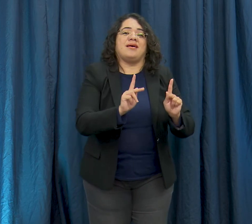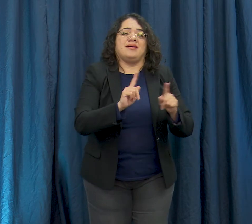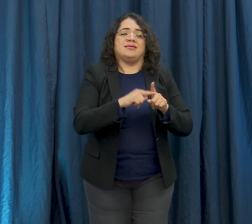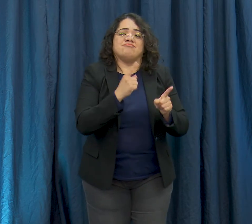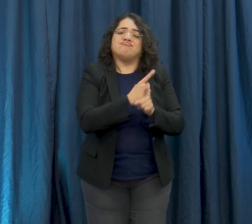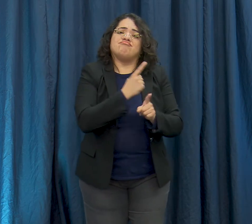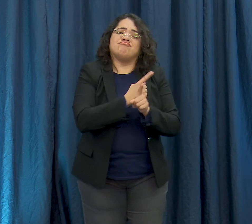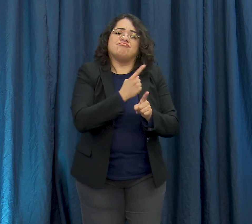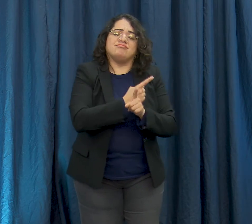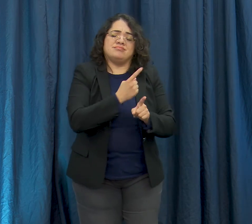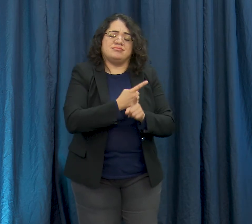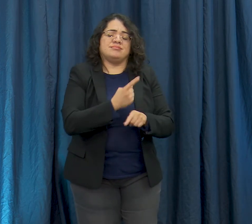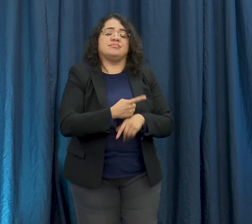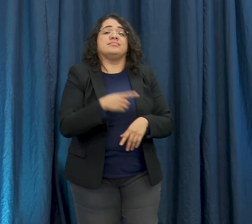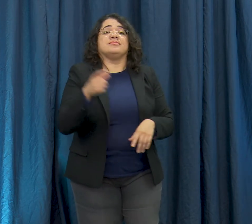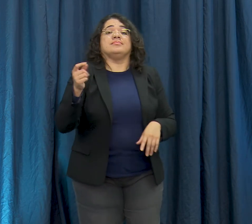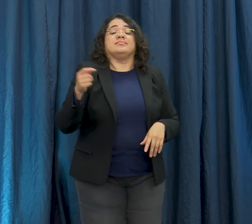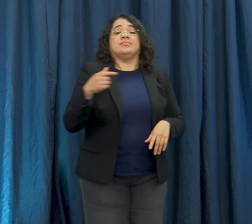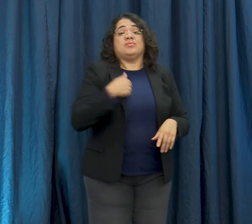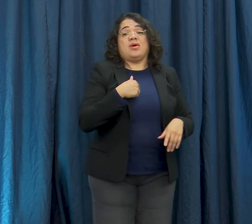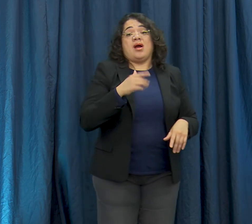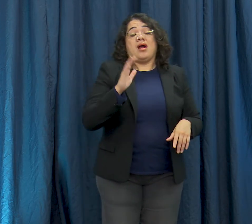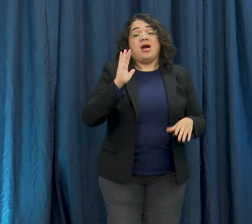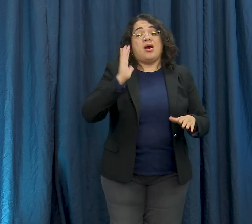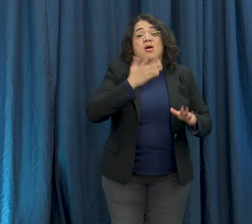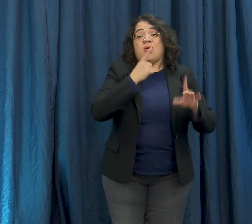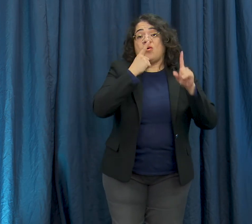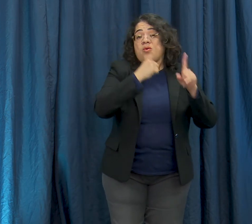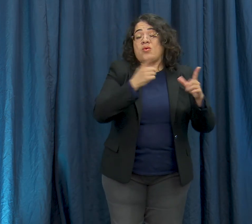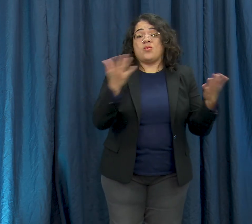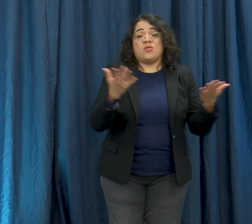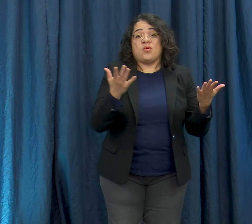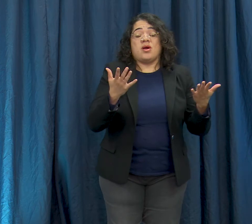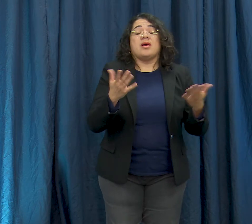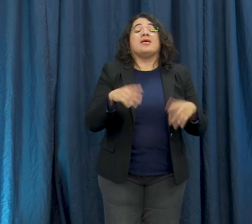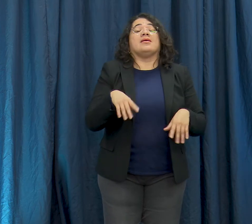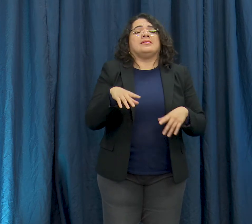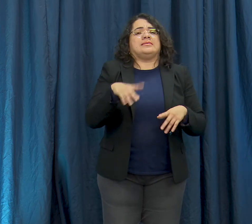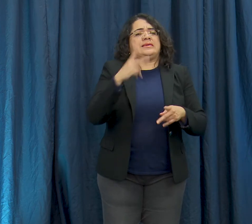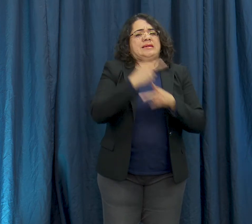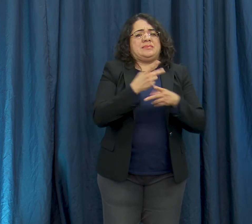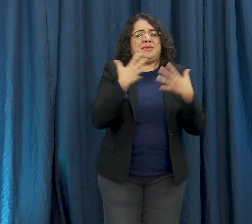paragon Taranto's RK nuestro programa de buried o de que es este función ando